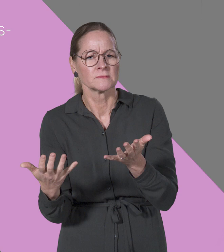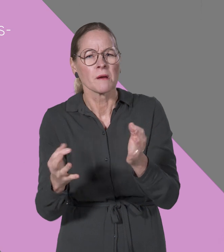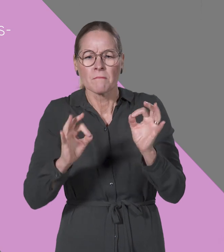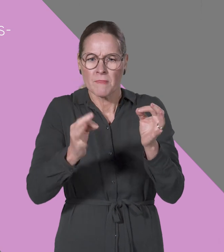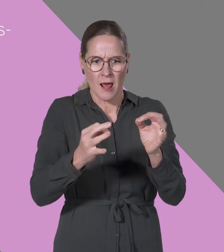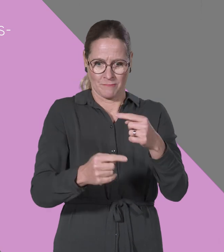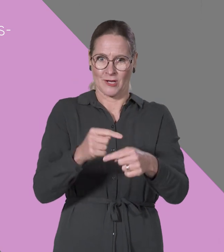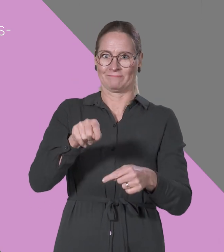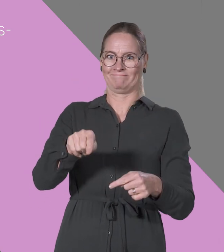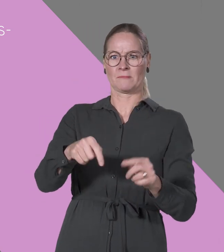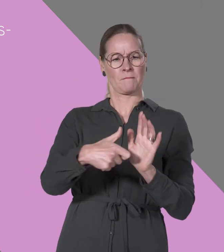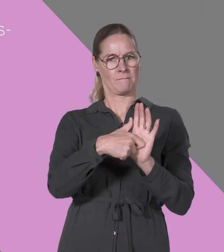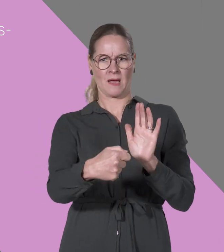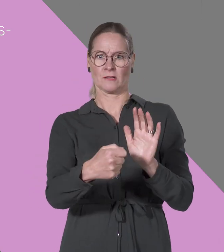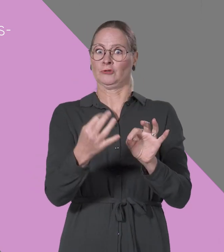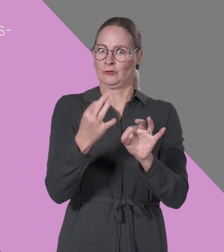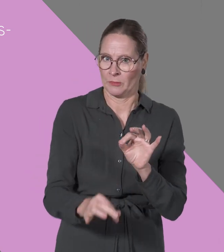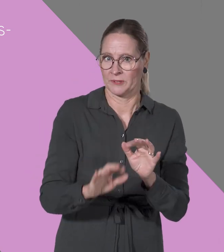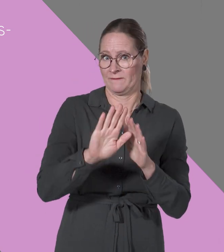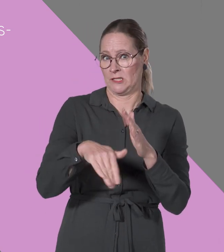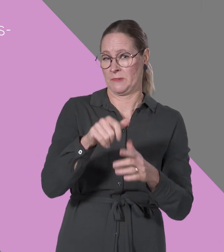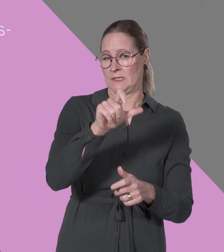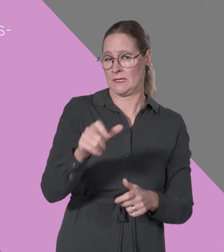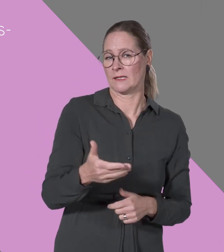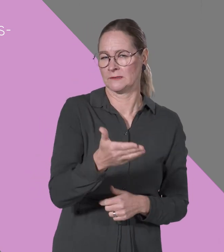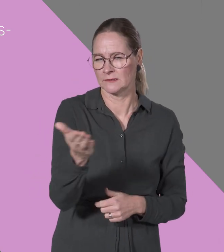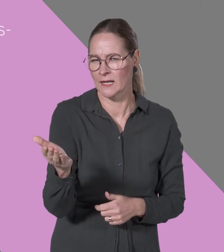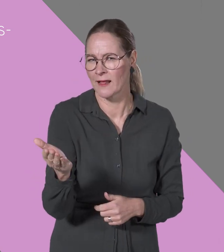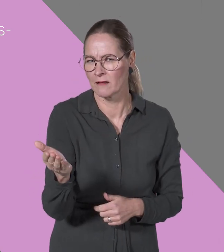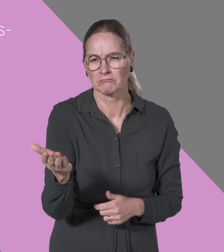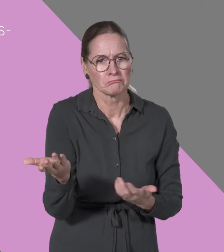Millainen rakenne sopisi käytännössä viittomakielisten prosessille?